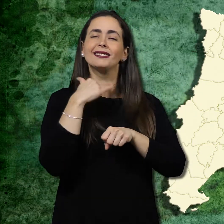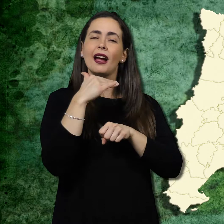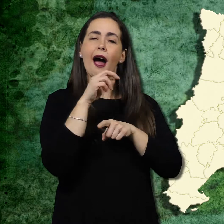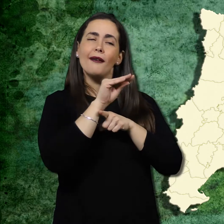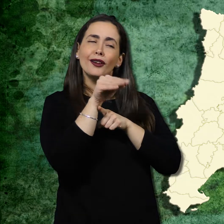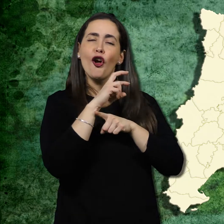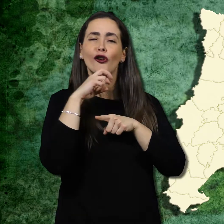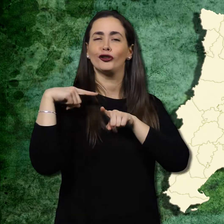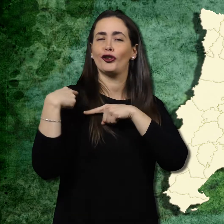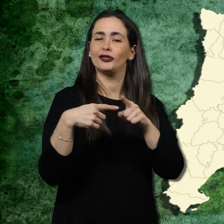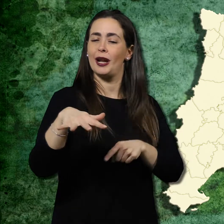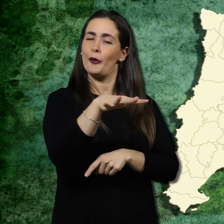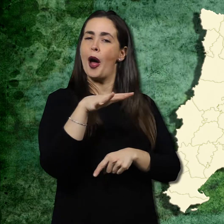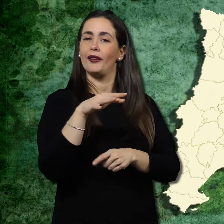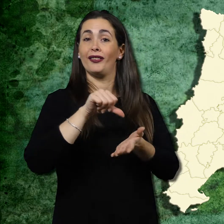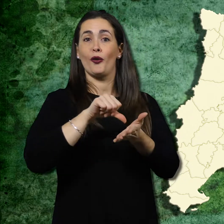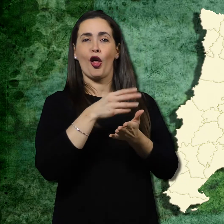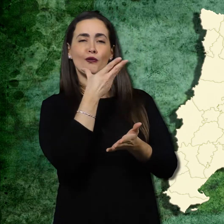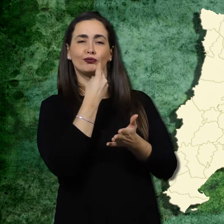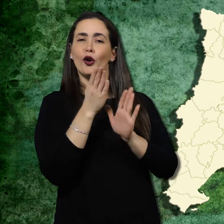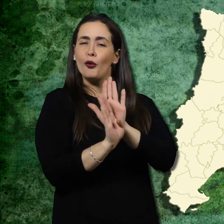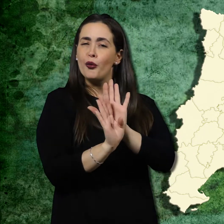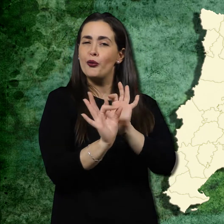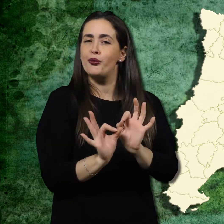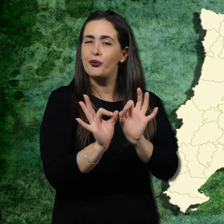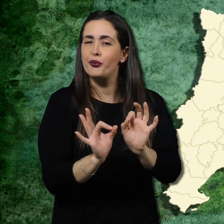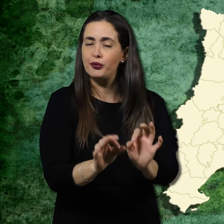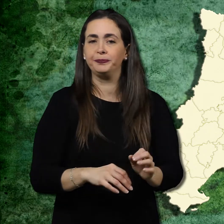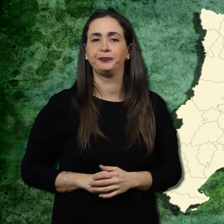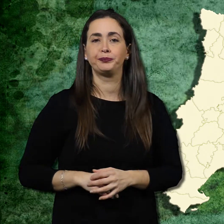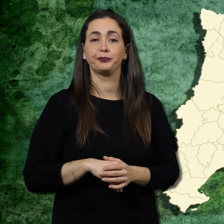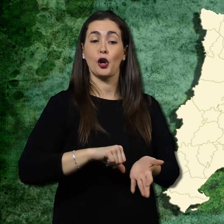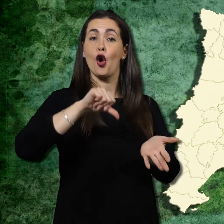ha estat històricament una terra d'acollida que ha sabut conservar el seu encant de vila